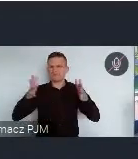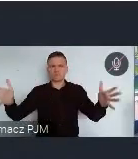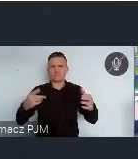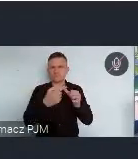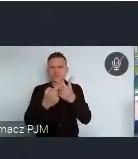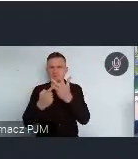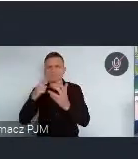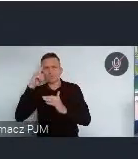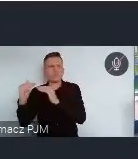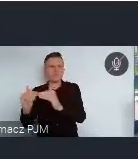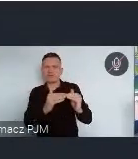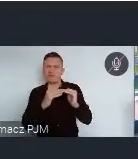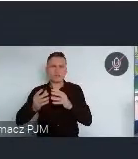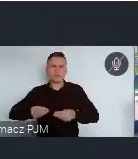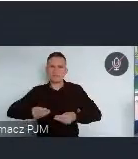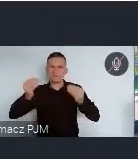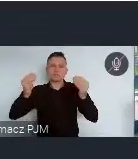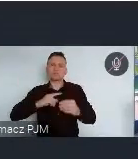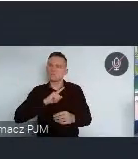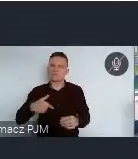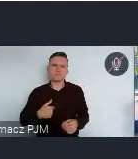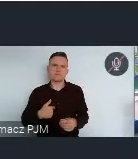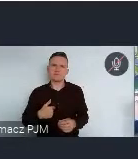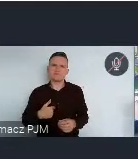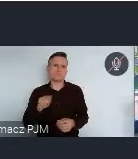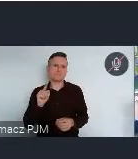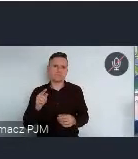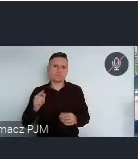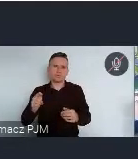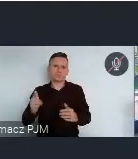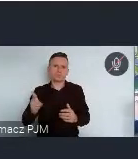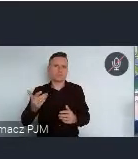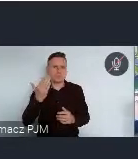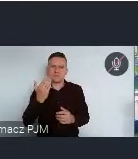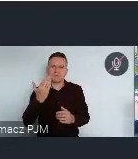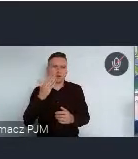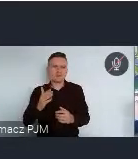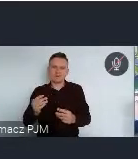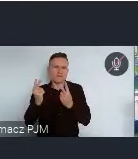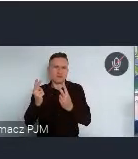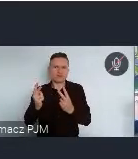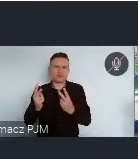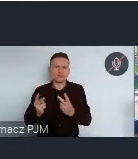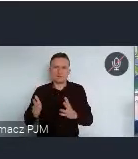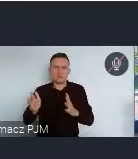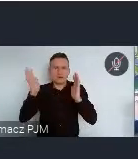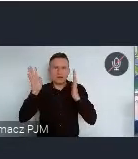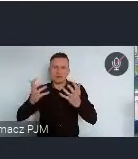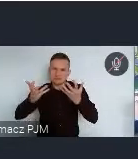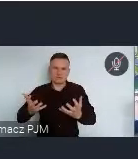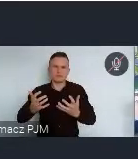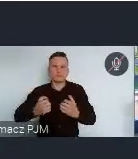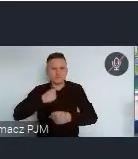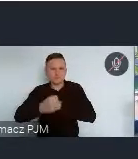leży nam mocno na sercu i tutaj rozwijamy nasze miasto w różnych aspektach środowiskowych, społecznych, ekonomicznych